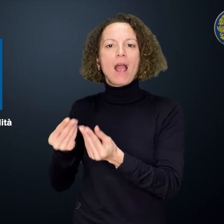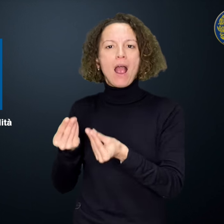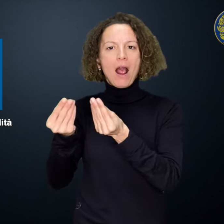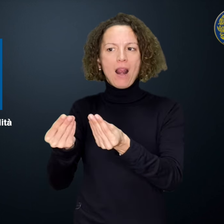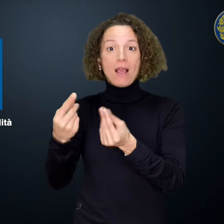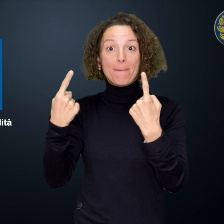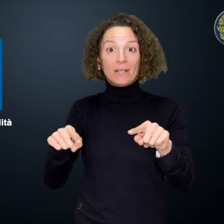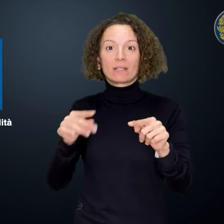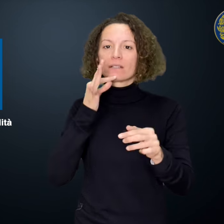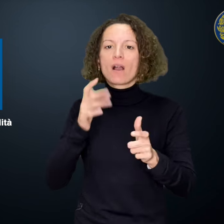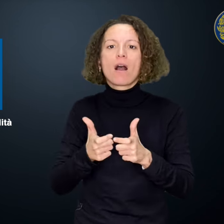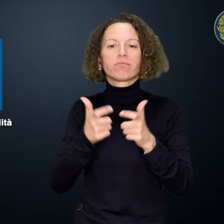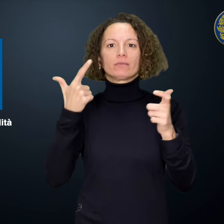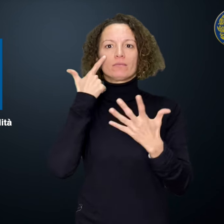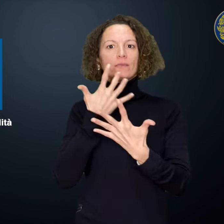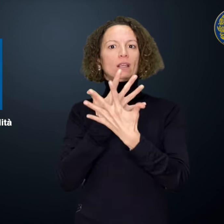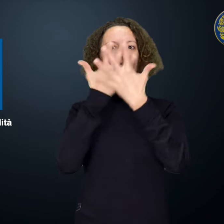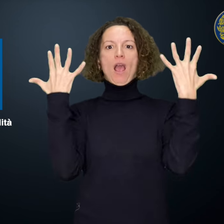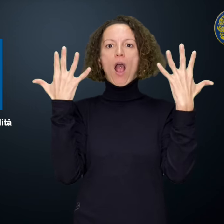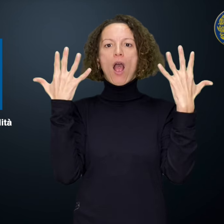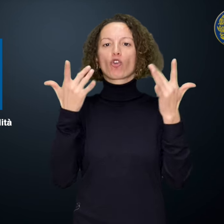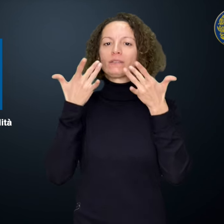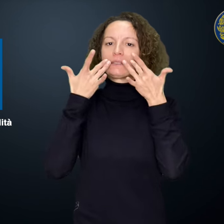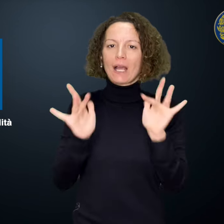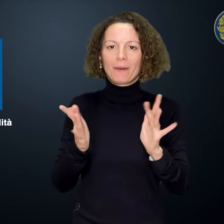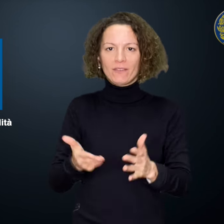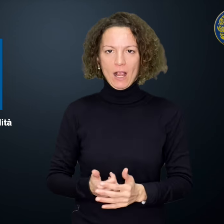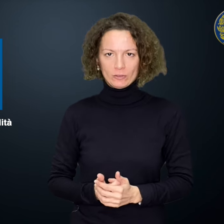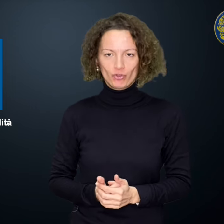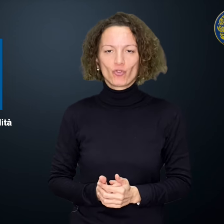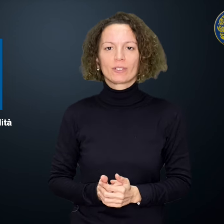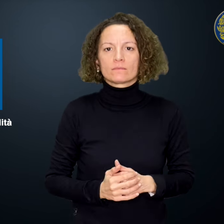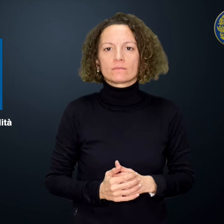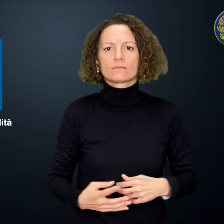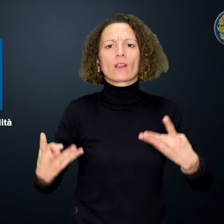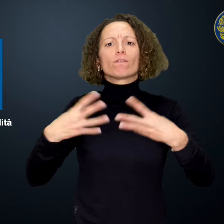che saranno successivamente ampliate con ulteriori servizi e funzionalità utili al cittadino.